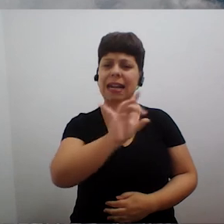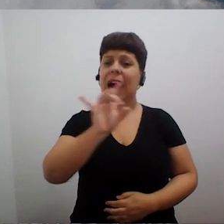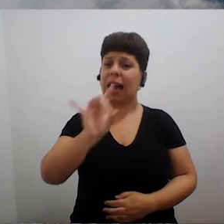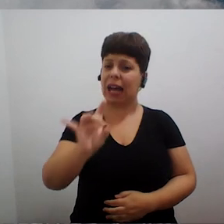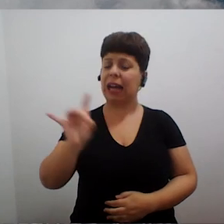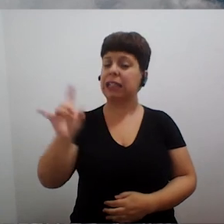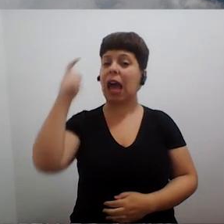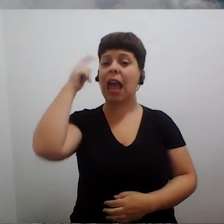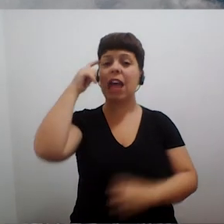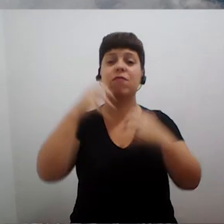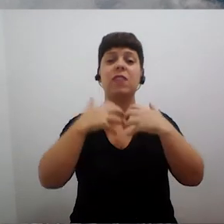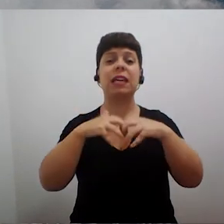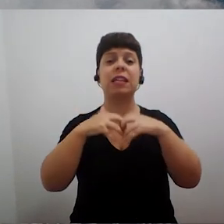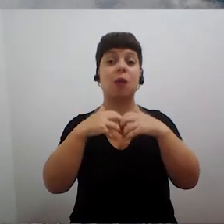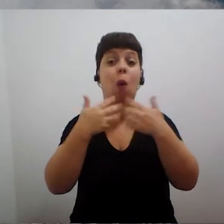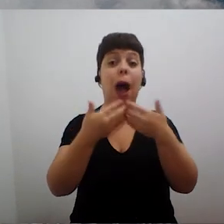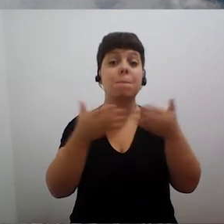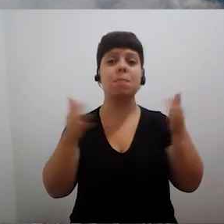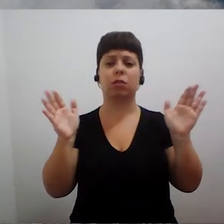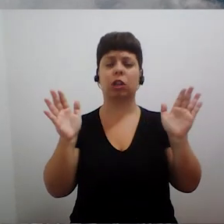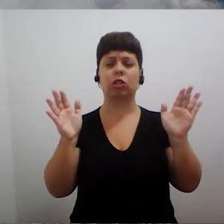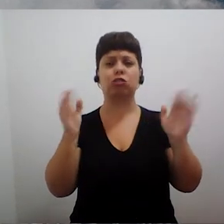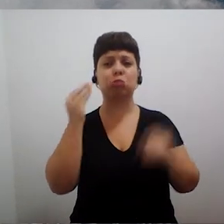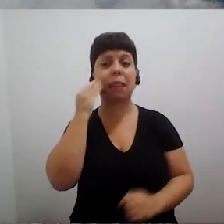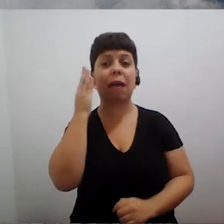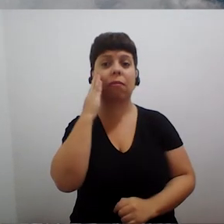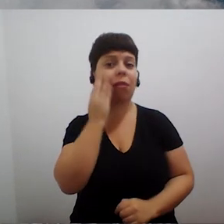fazer uma reflexão um pouco mais abrangente para a gente entender do que que a gente tá falando, né?